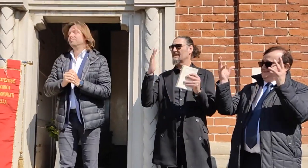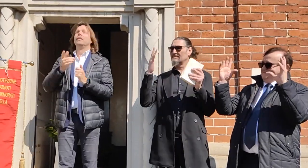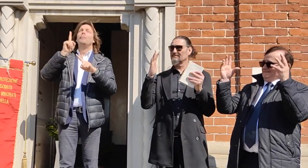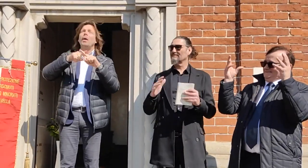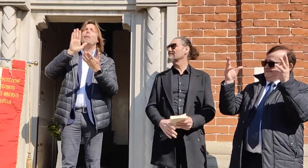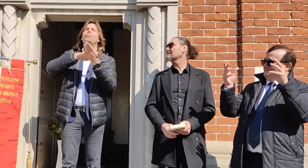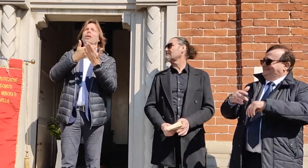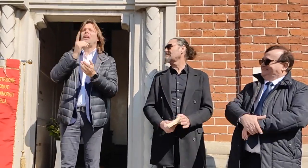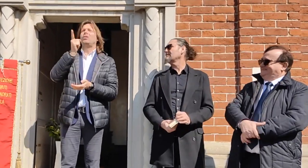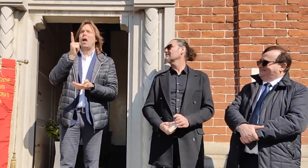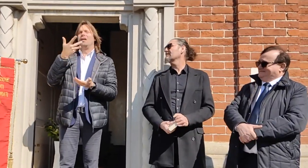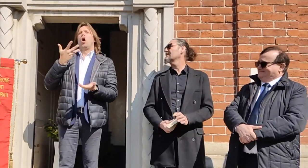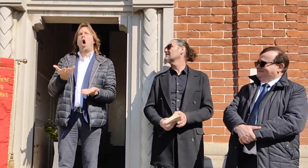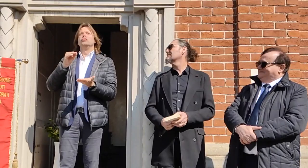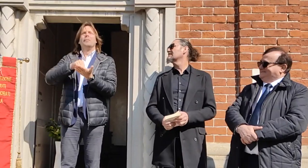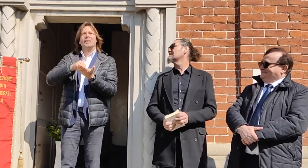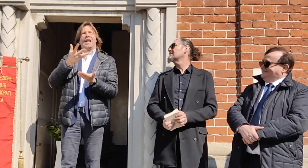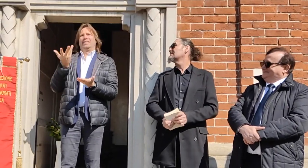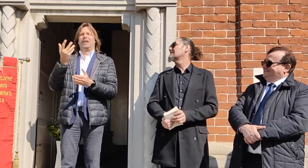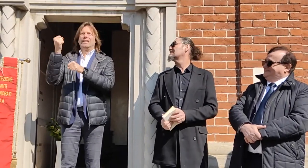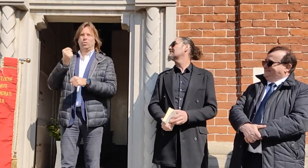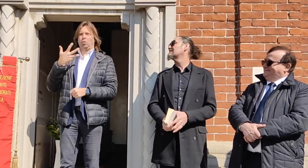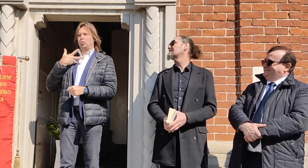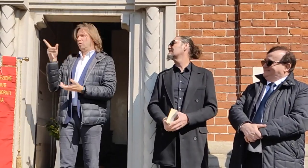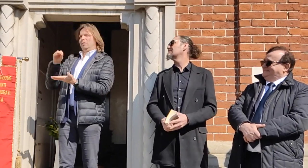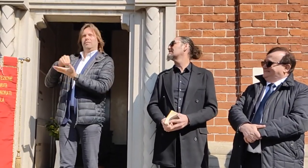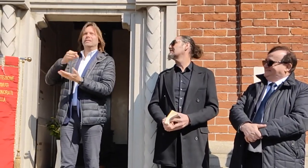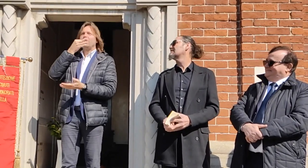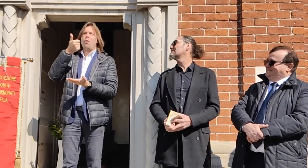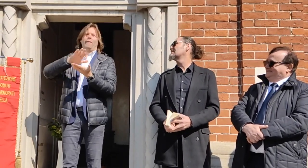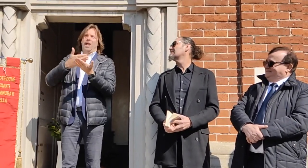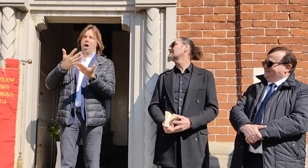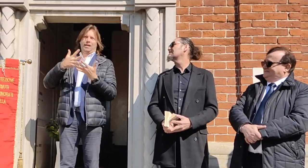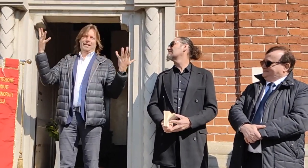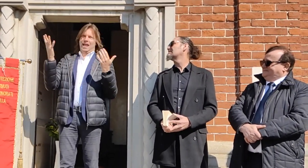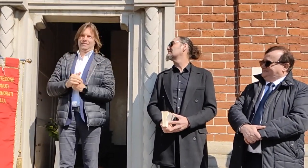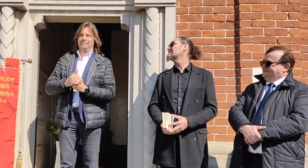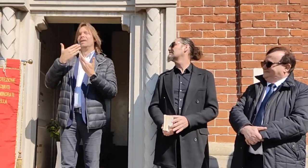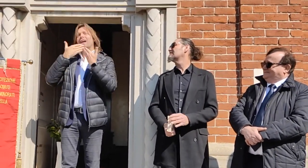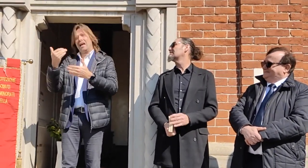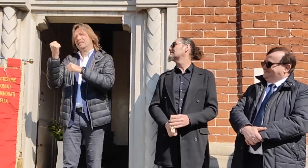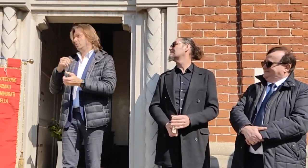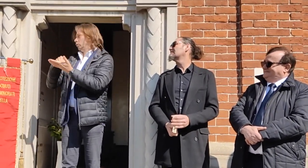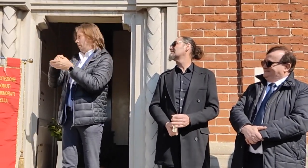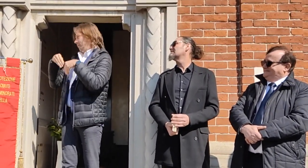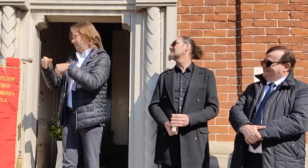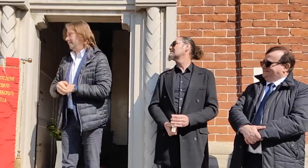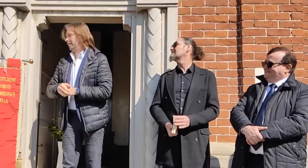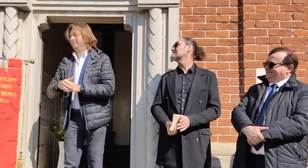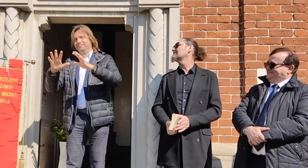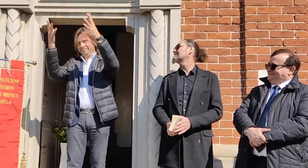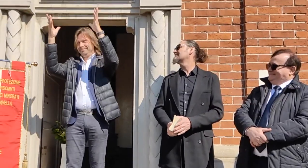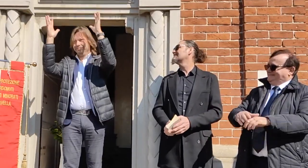È molto importante che oggi siano presenti anche i Rappresentanti delle Istituzioni che vorrei ringraziare.